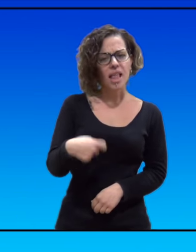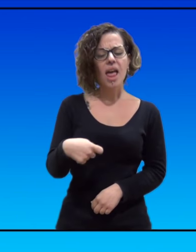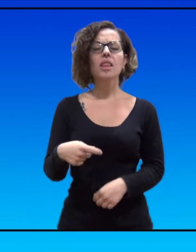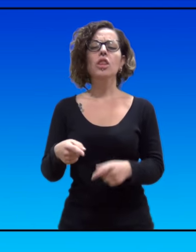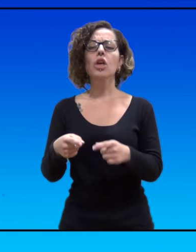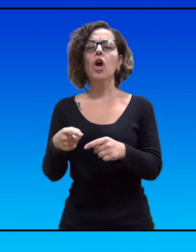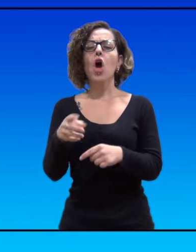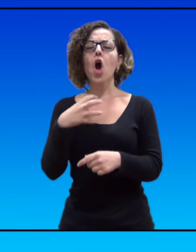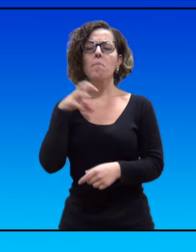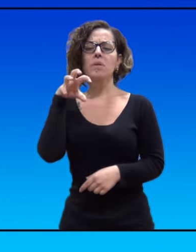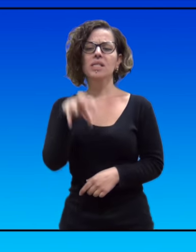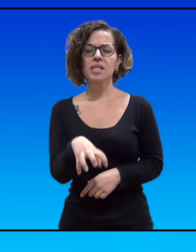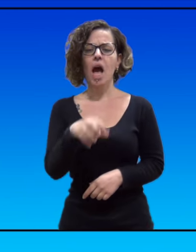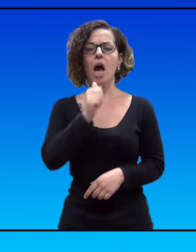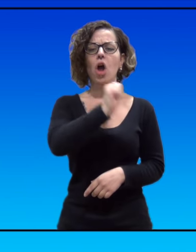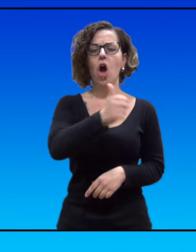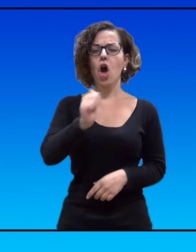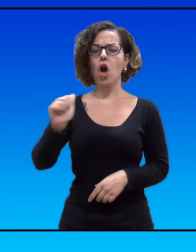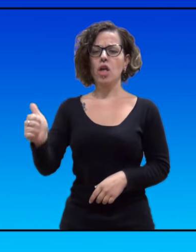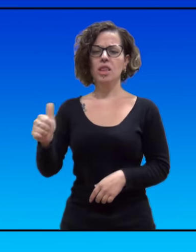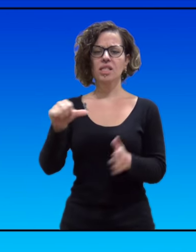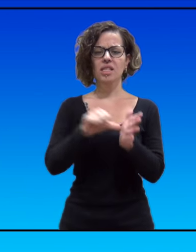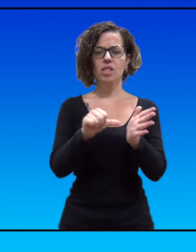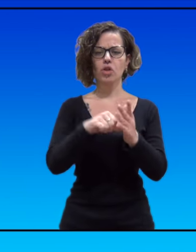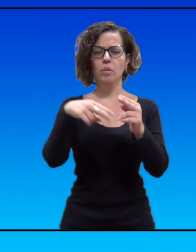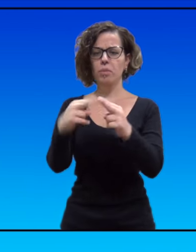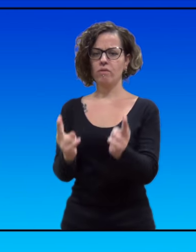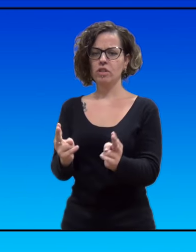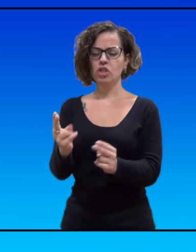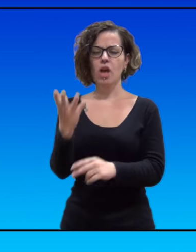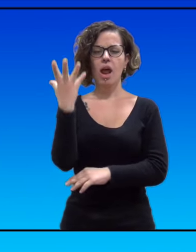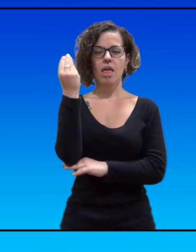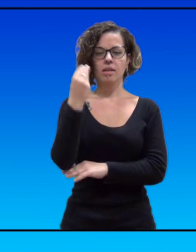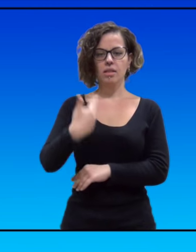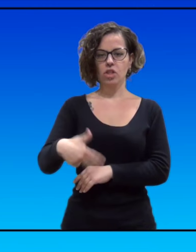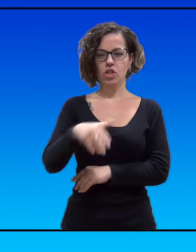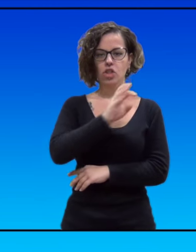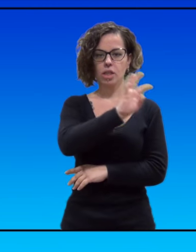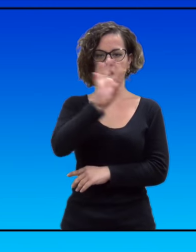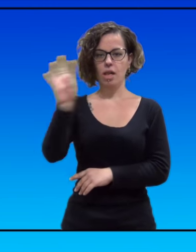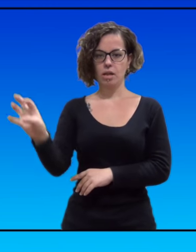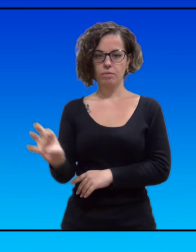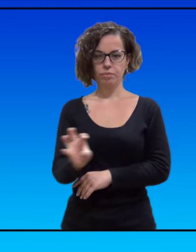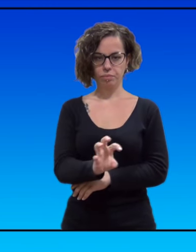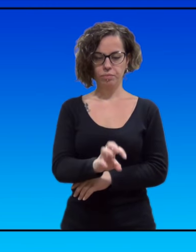e Presidenti e Commissari delle Sezioni Provinciali ENS della Regione.